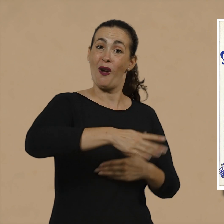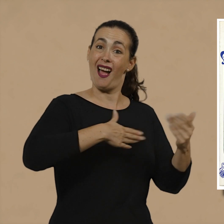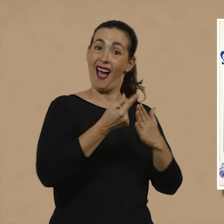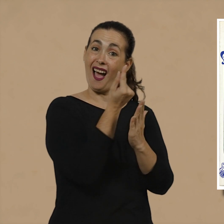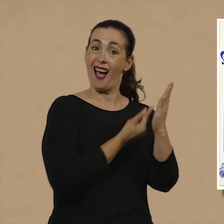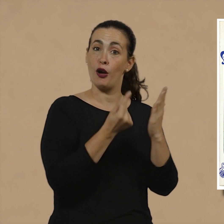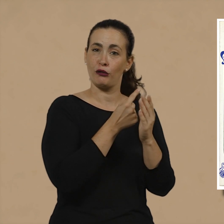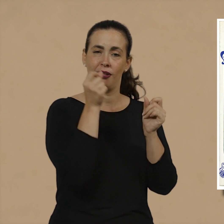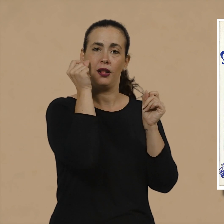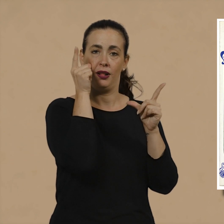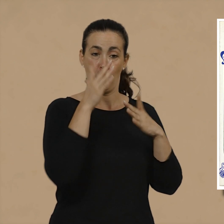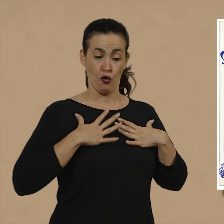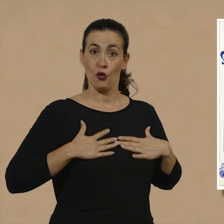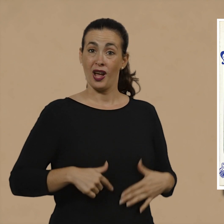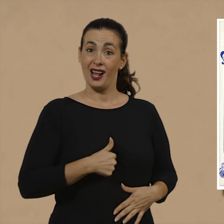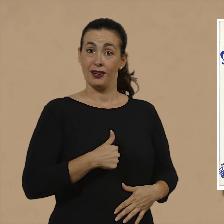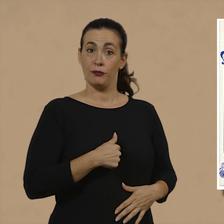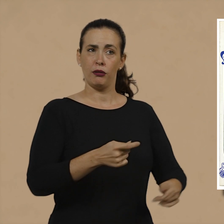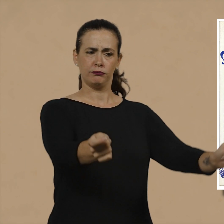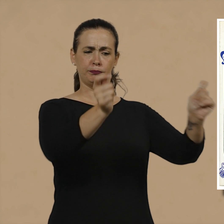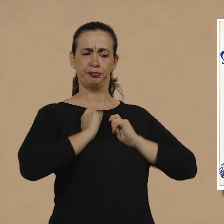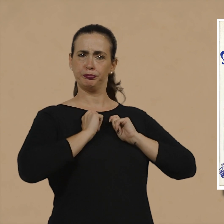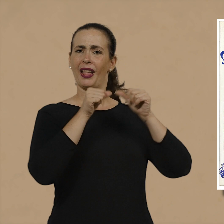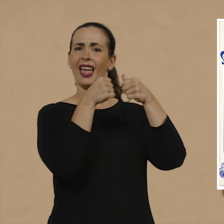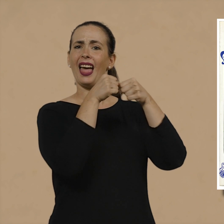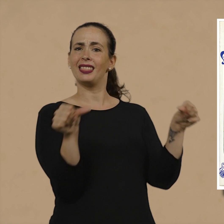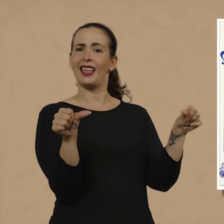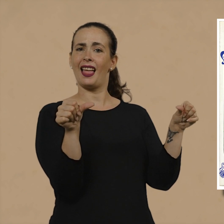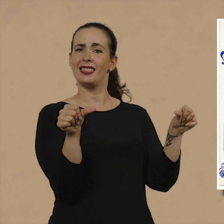Les autores descobreixen que el seu cos és llegit des de la mirada patriarcal